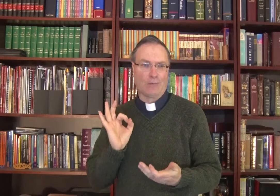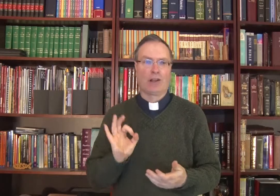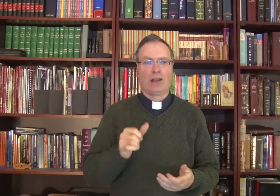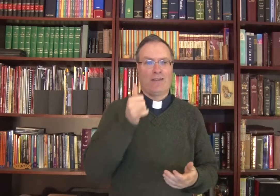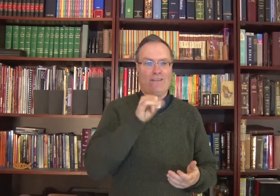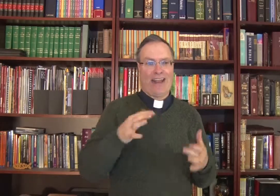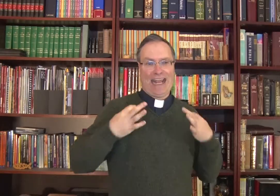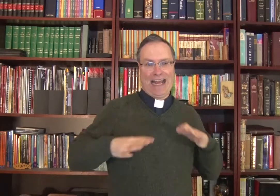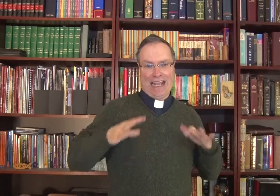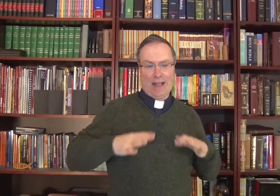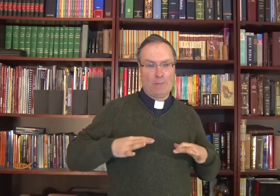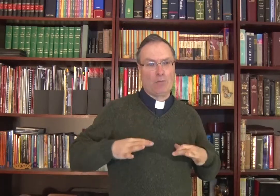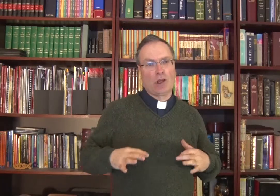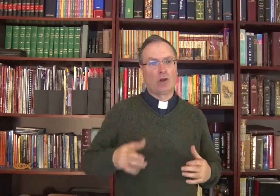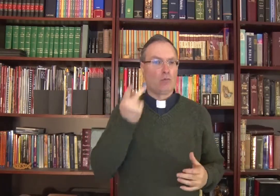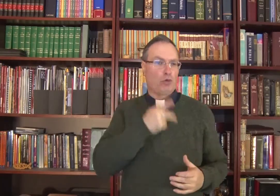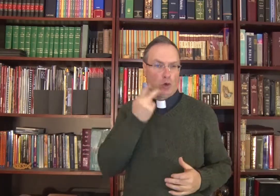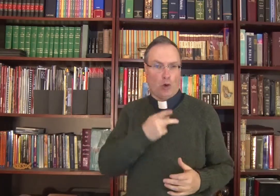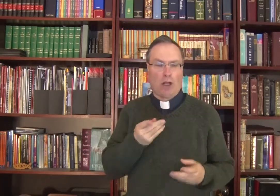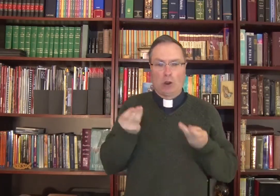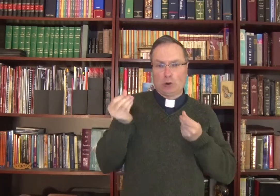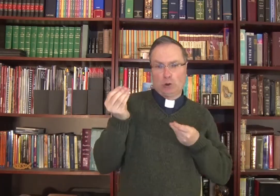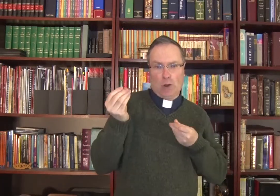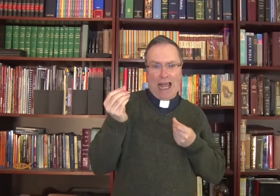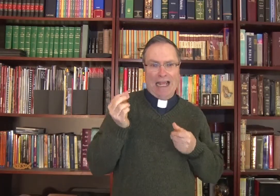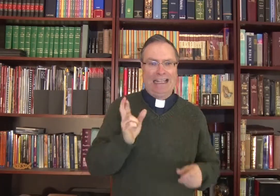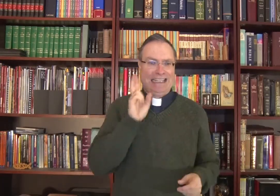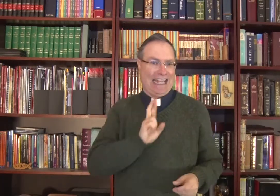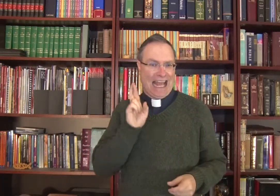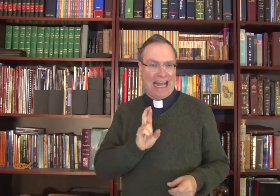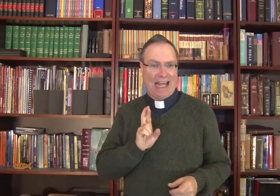de fin lin, de pourpre, de soie, d'écarlate,